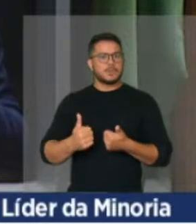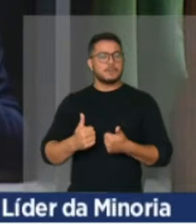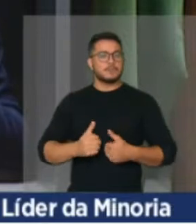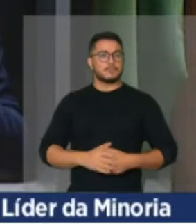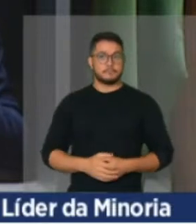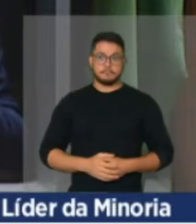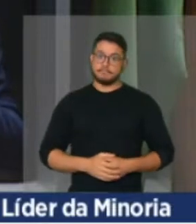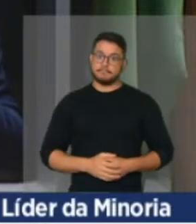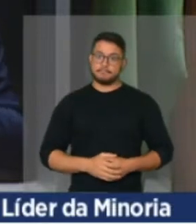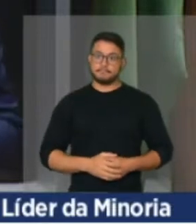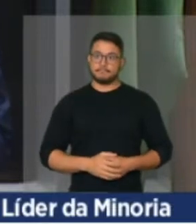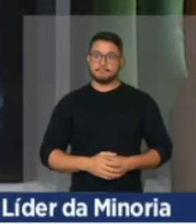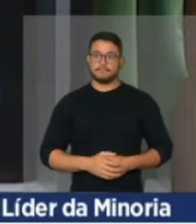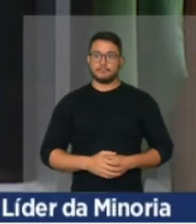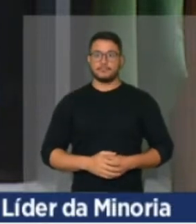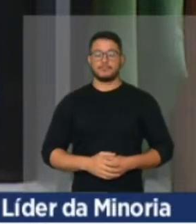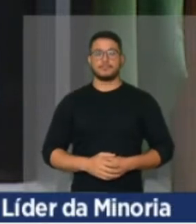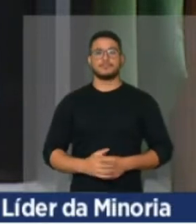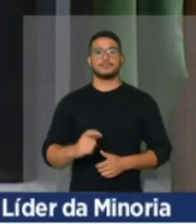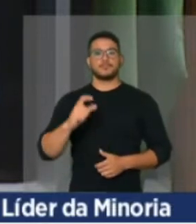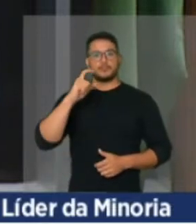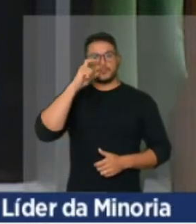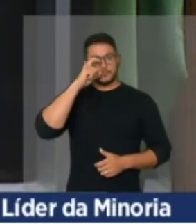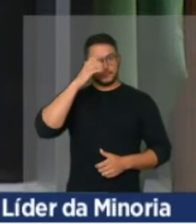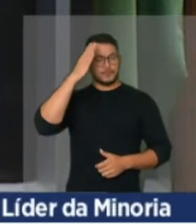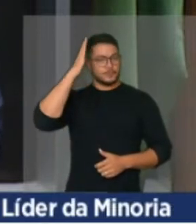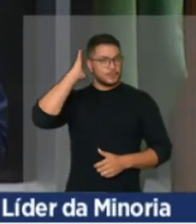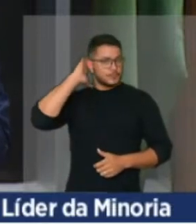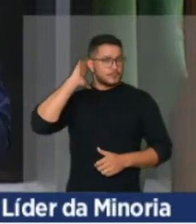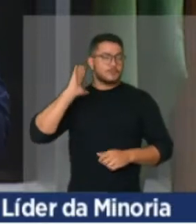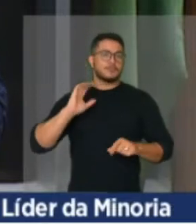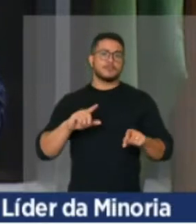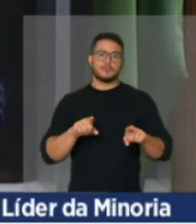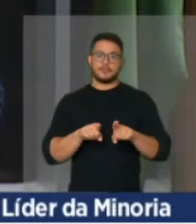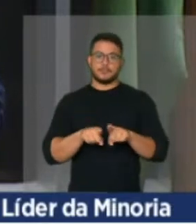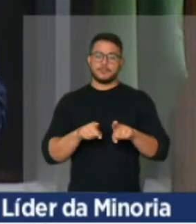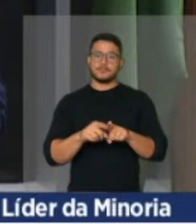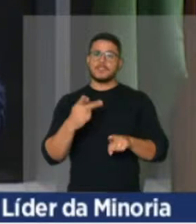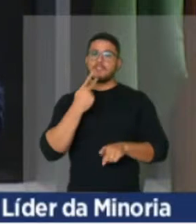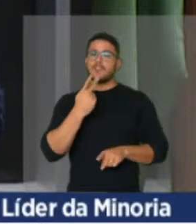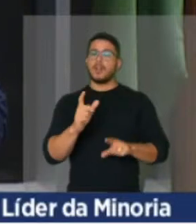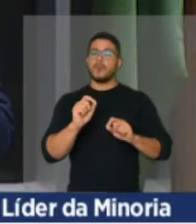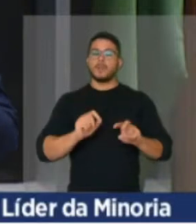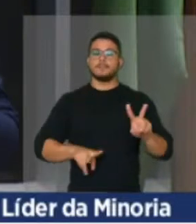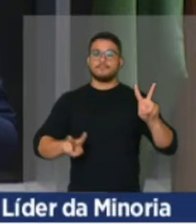PAULO GUEDES É O MESMO, ABRE ASPAS, QUE DIZ O SEGUINTE: "O FIES LEVOU ATÉ FILHOS DE PORTEIRO PARA A UNIVERSIDADE